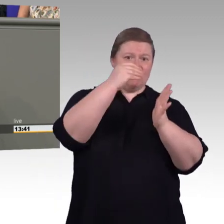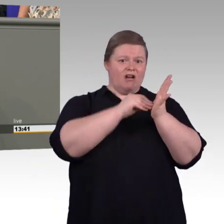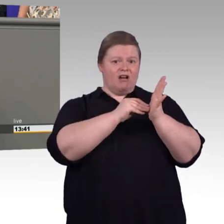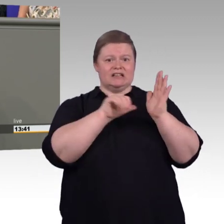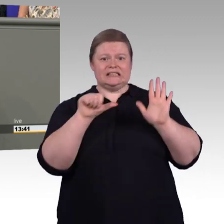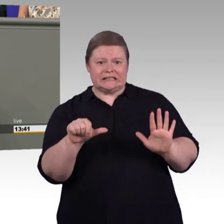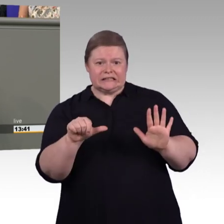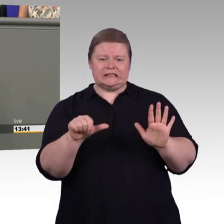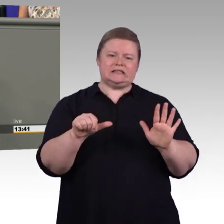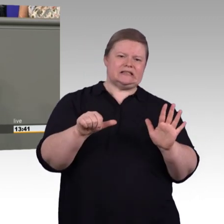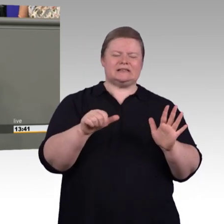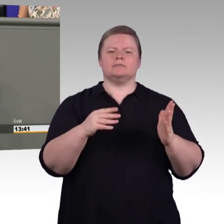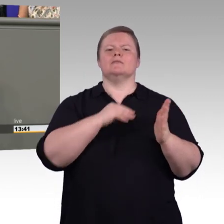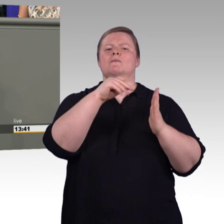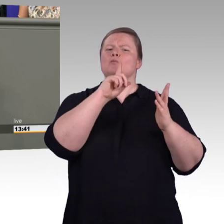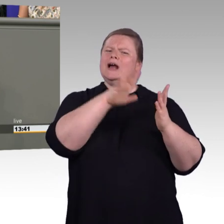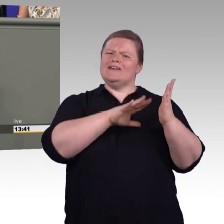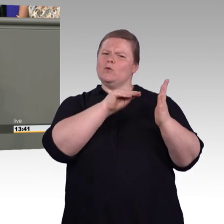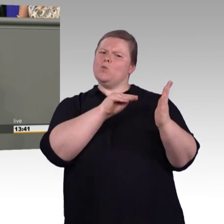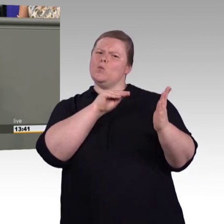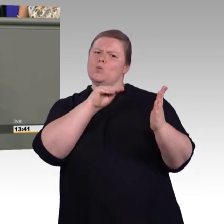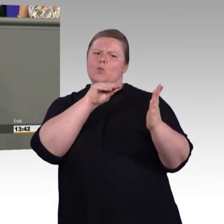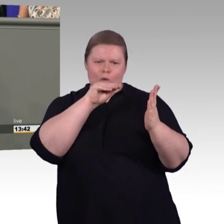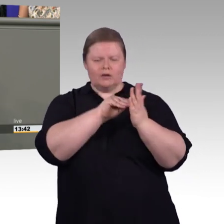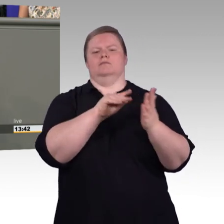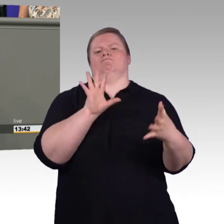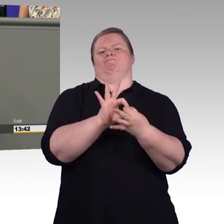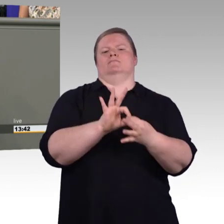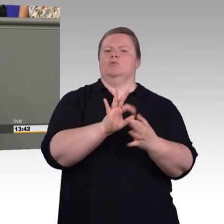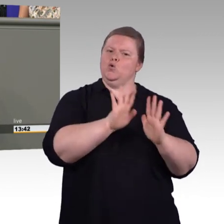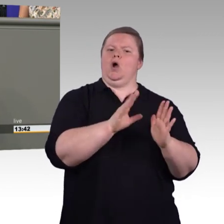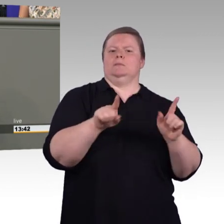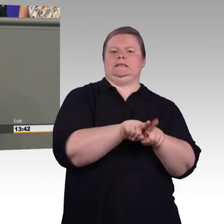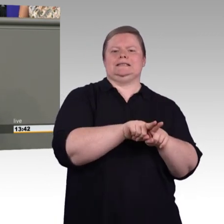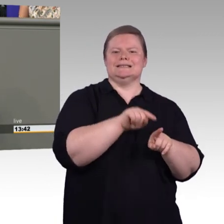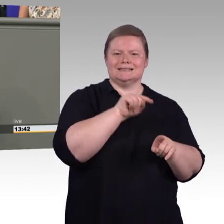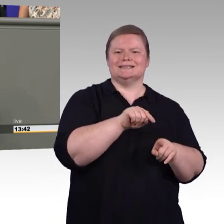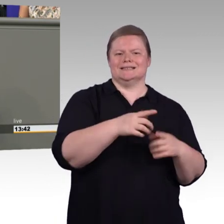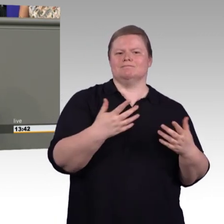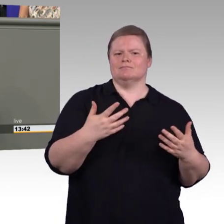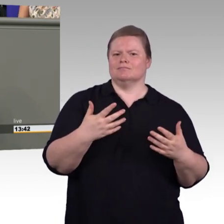Ich mache auch darauf aufmerksam, dass die Verfassung gerade in den ersten 20 Artikeln auch